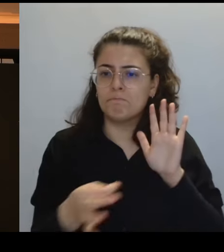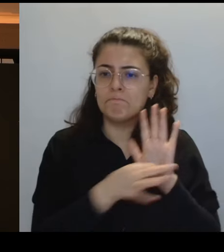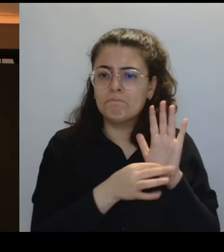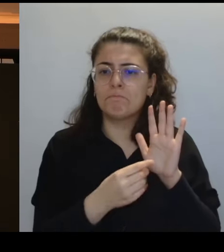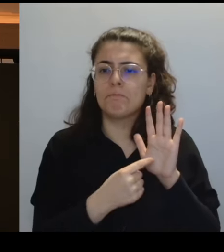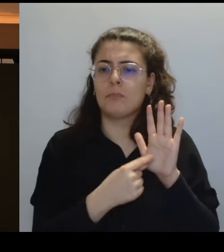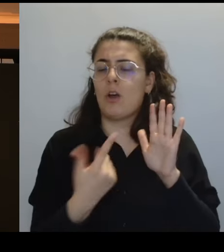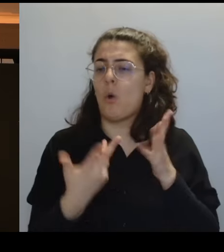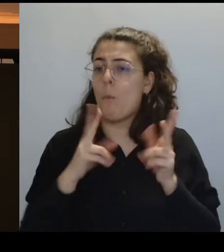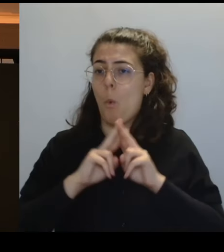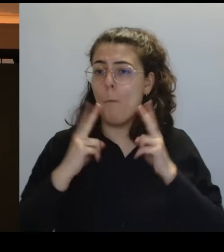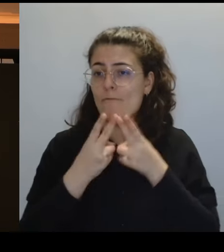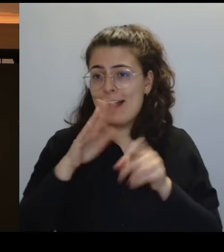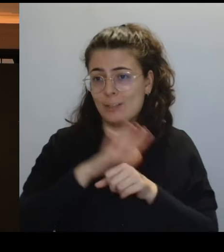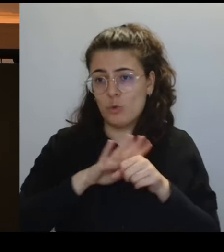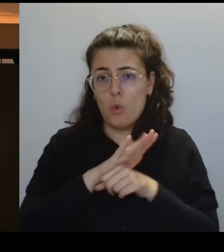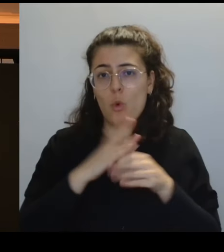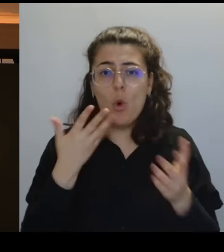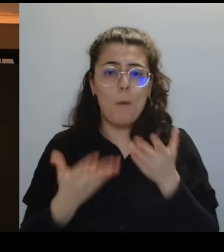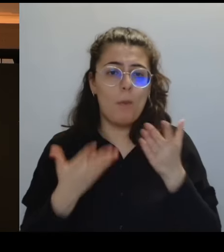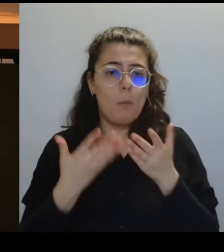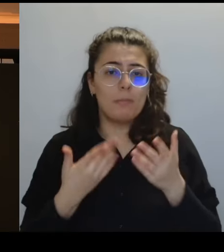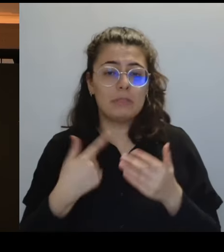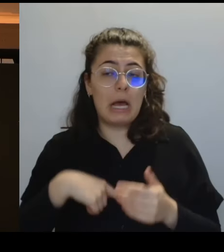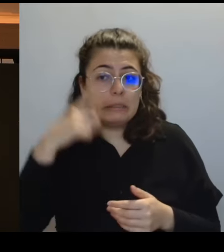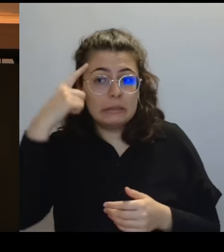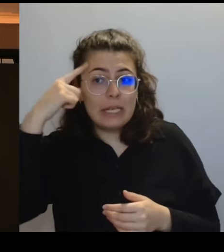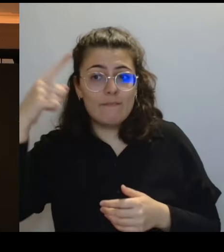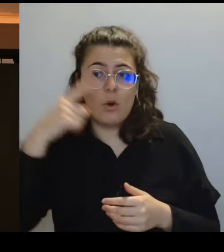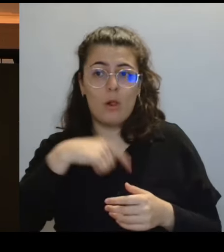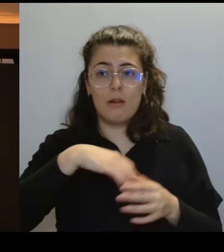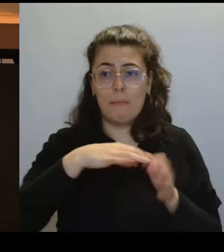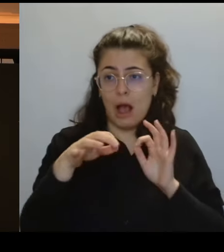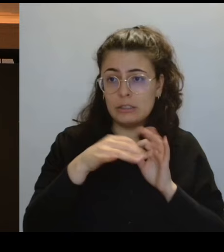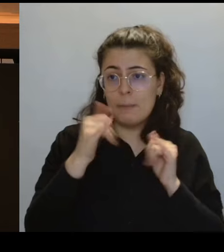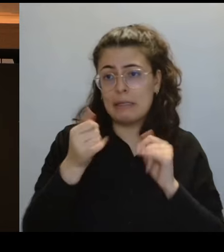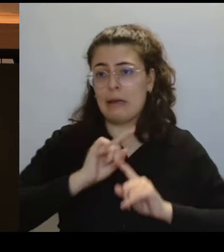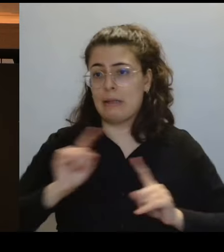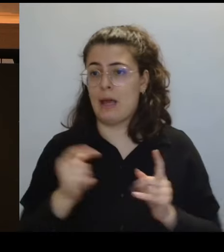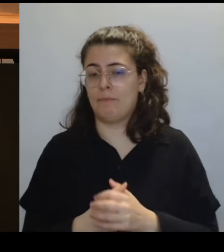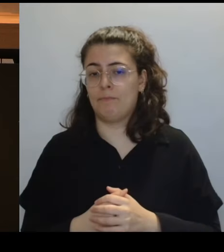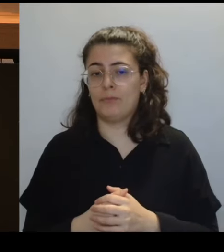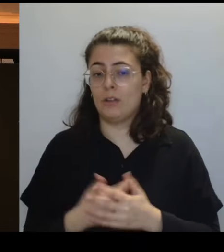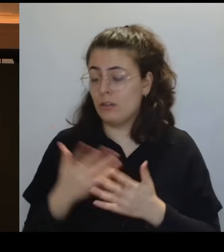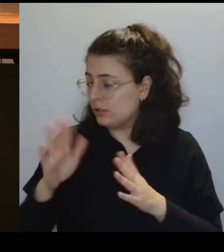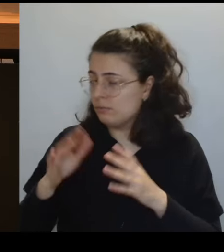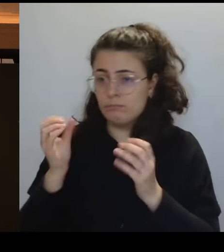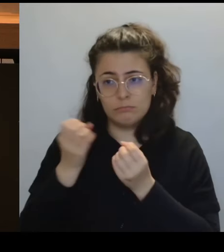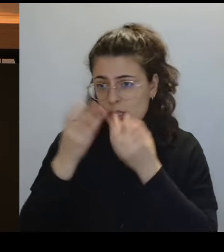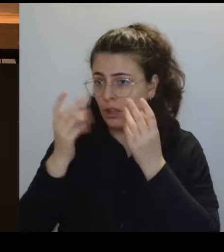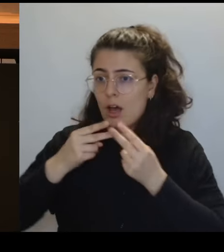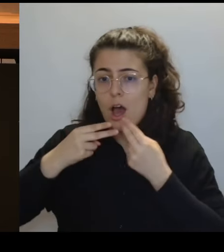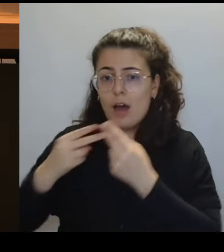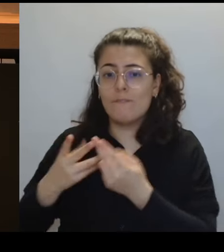eine sinnvolle Maßnahme gehandelt hat. Und da sage ich Ihnen ganz klar, der Gesundheitsschutz der Menschen ist nicht nur sinnvoll, er